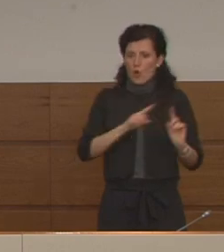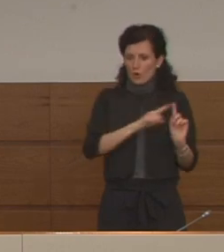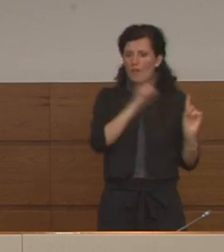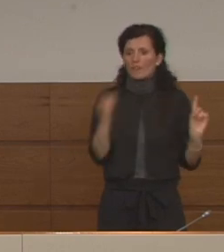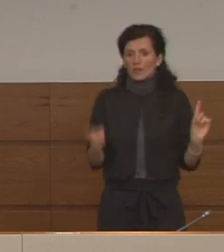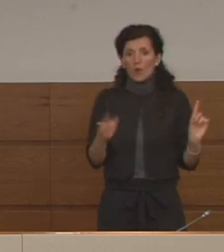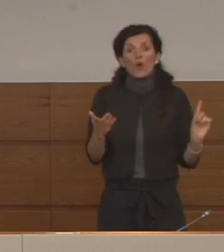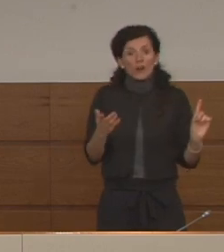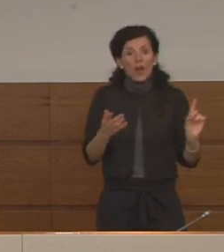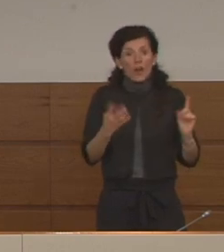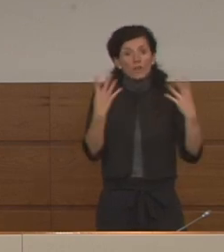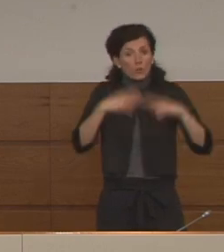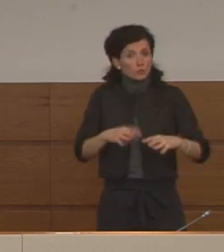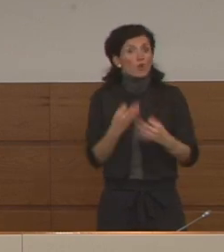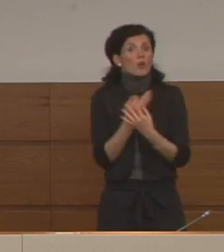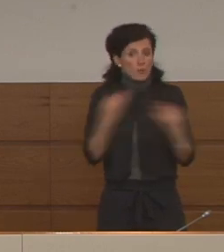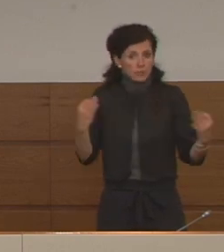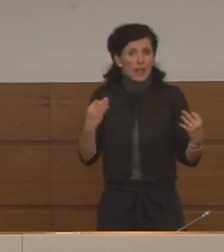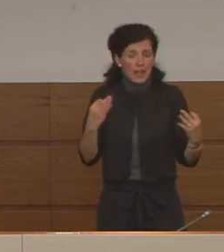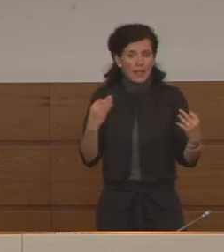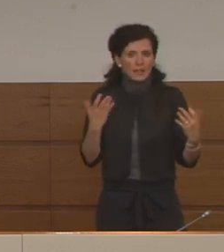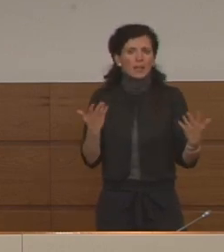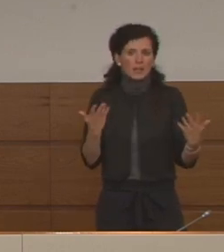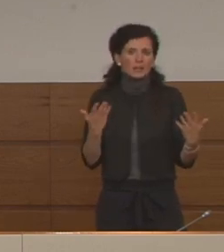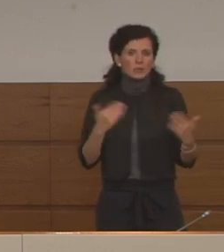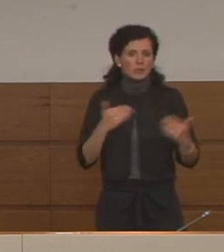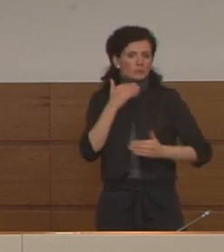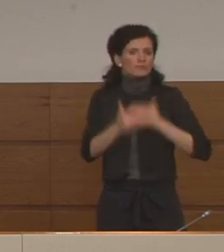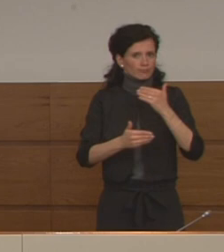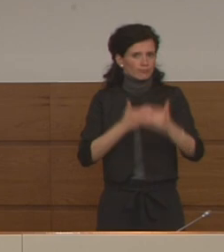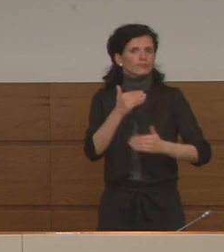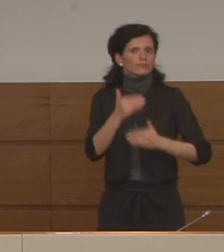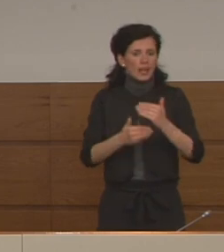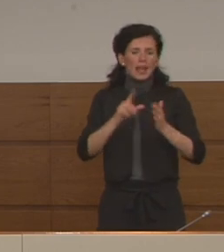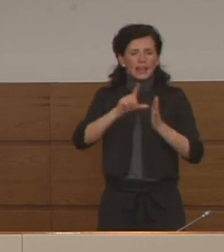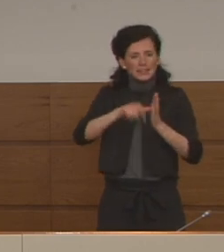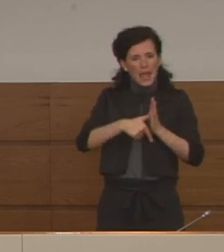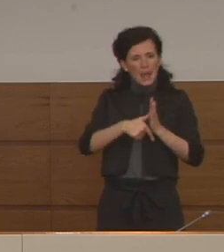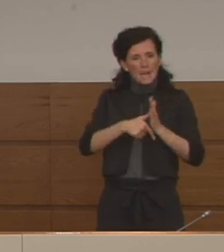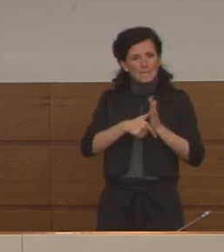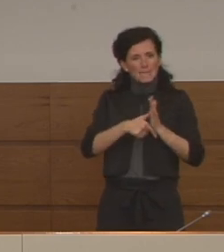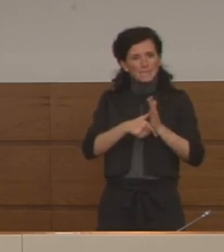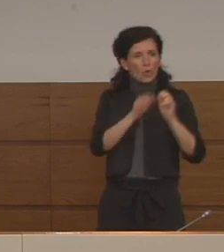poter far sì che anche un impatto che temporalmente può essere importante